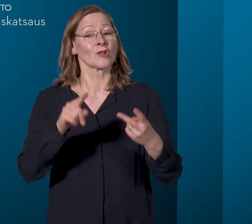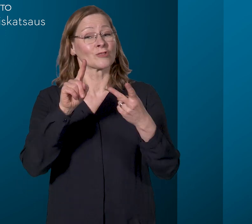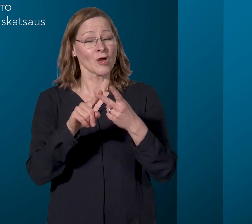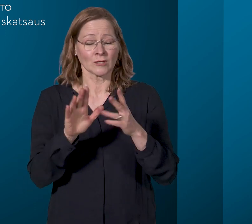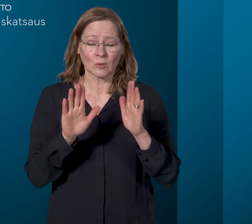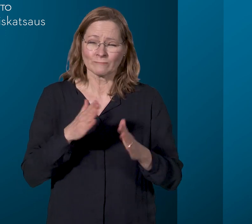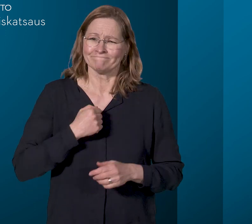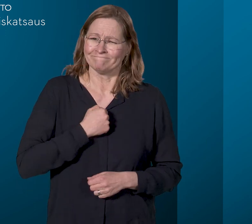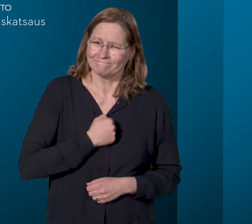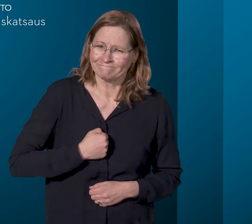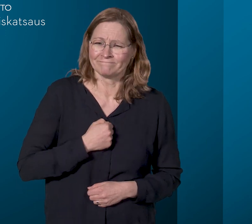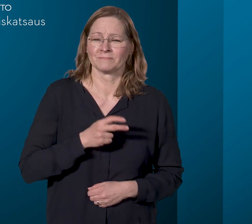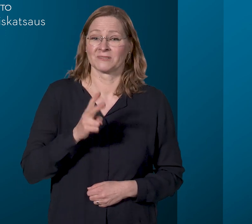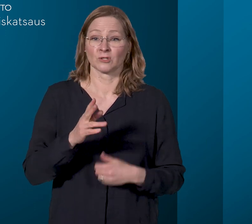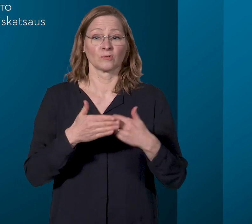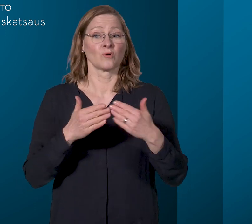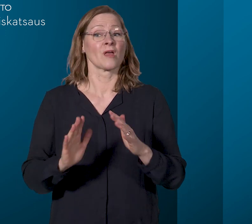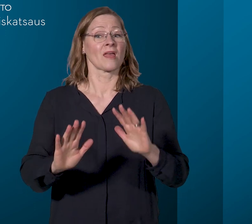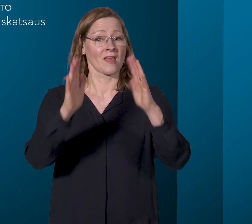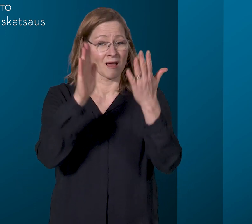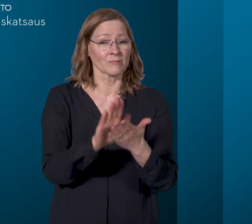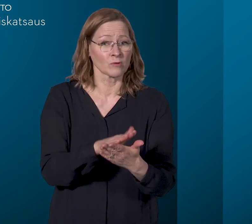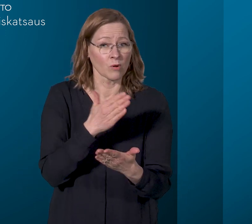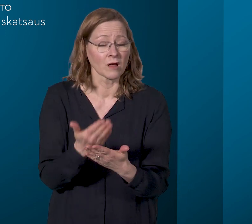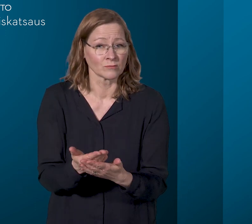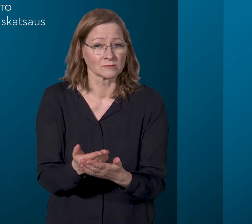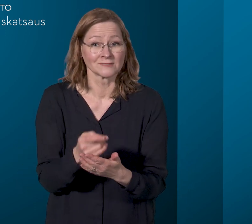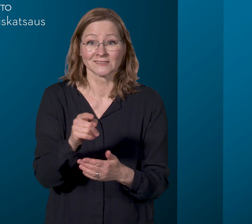Toinen valtava murheenkryyni on ollut työelämätulkkaus, -